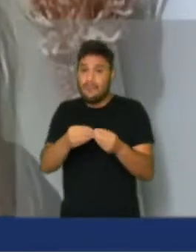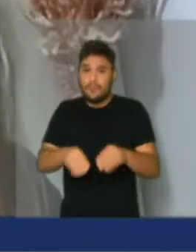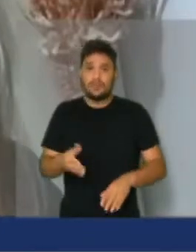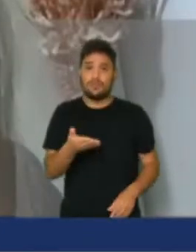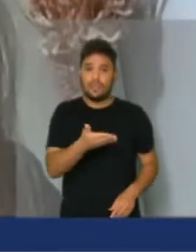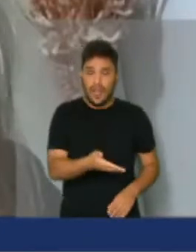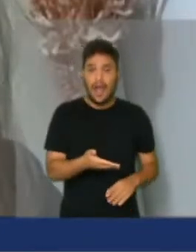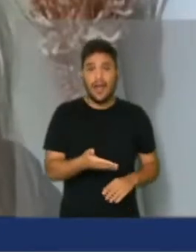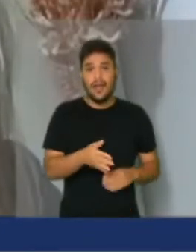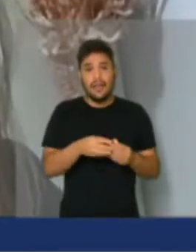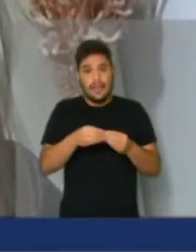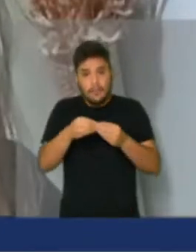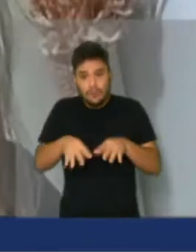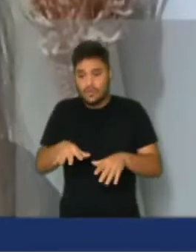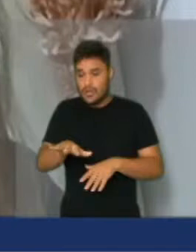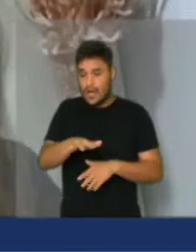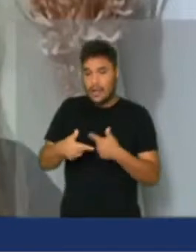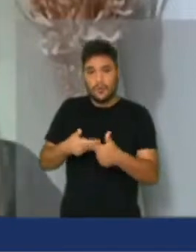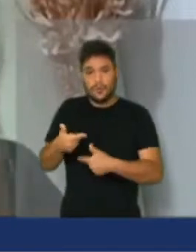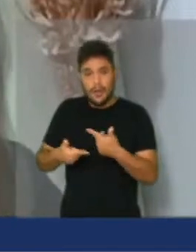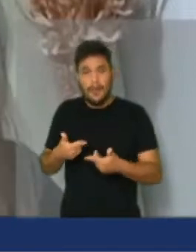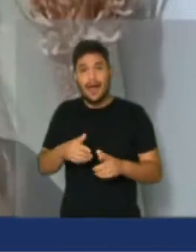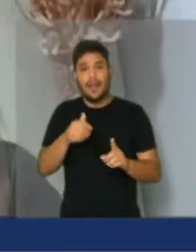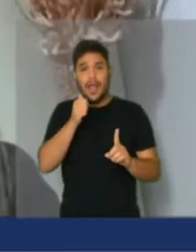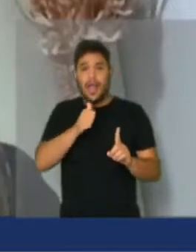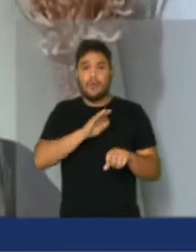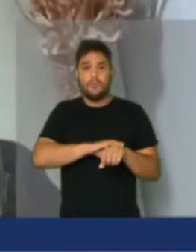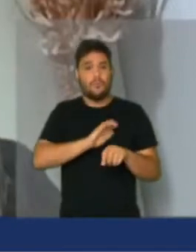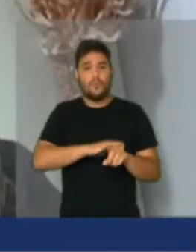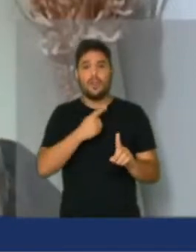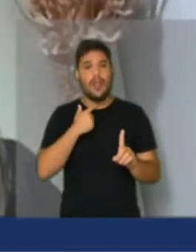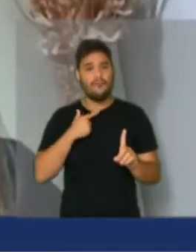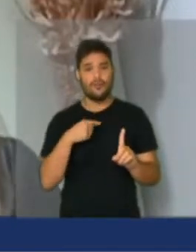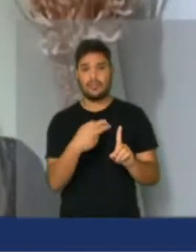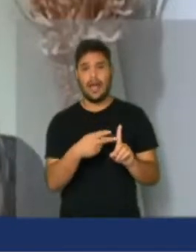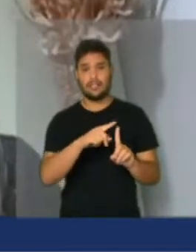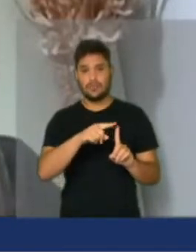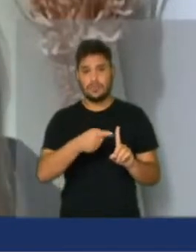NA AUTONOMIA E VONTADE DAS MULHERES, ENTÃO ESSE DEBATE PRECISA AVANÇAR E CONTINUAR. O NOVO ORIENTA NÃO É